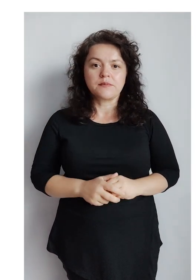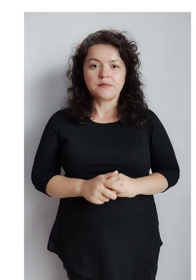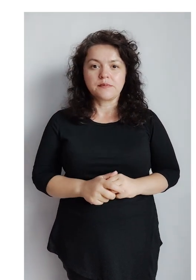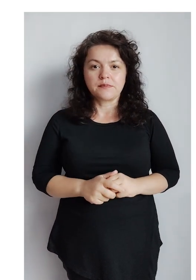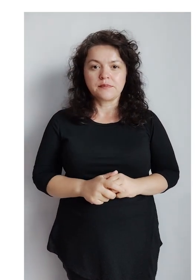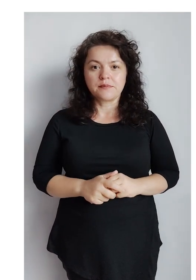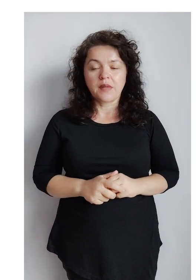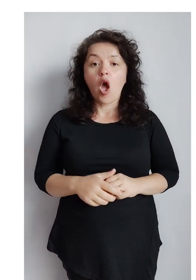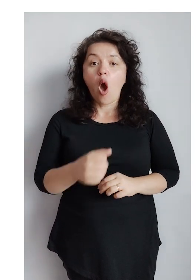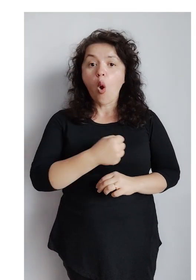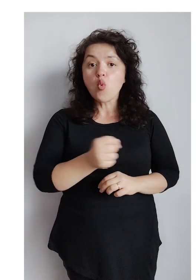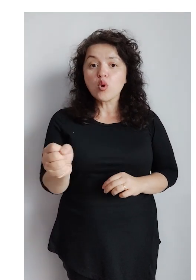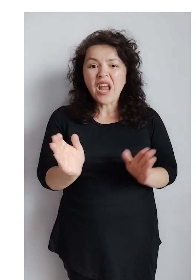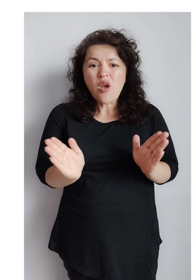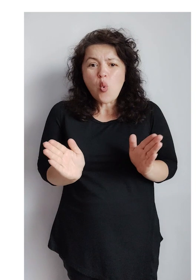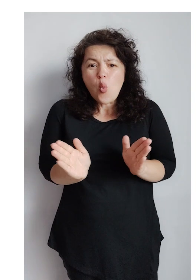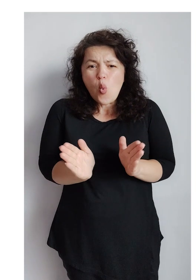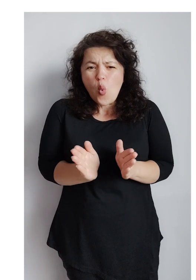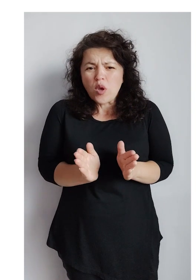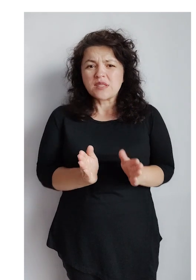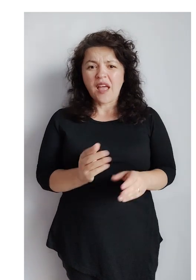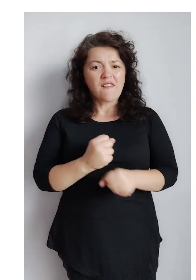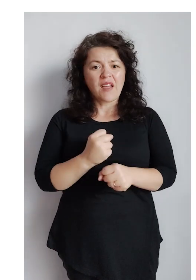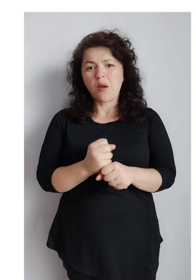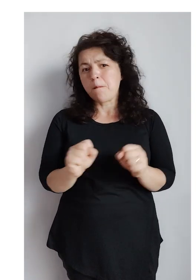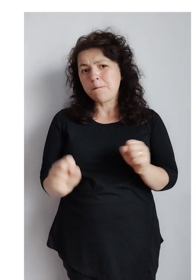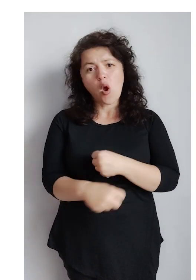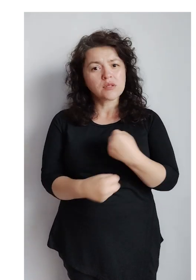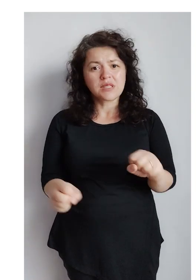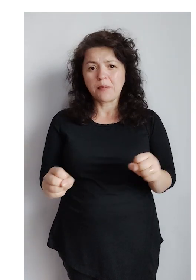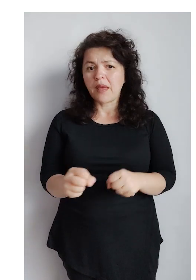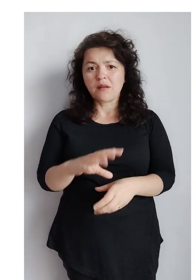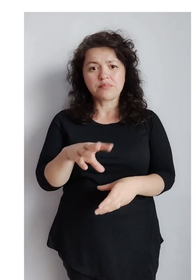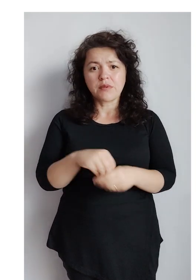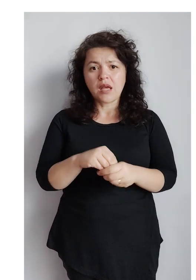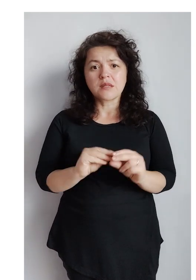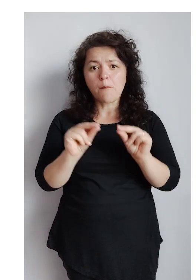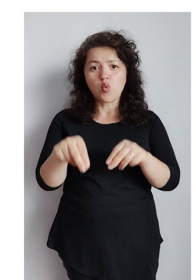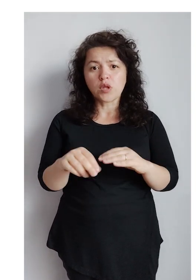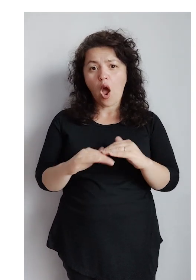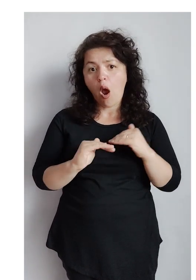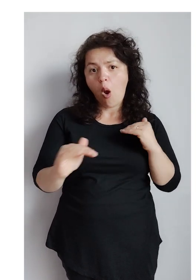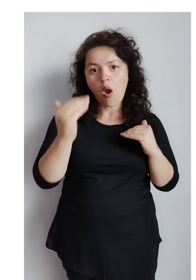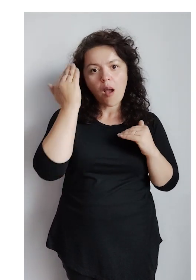O ușă îngustă face imposibil pentru locuitori să mute o canapea mare